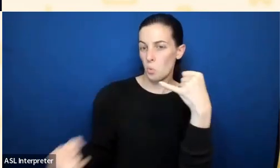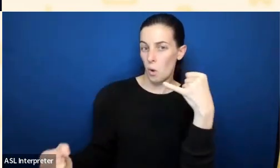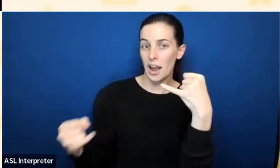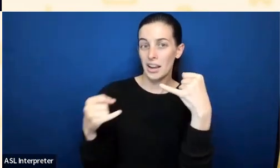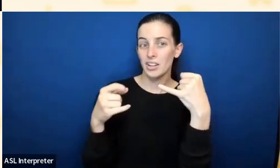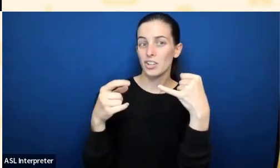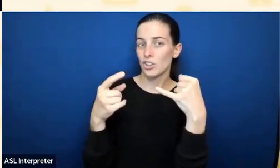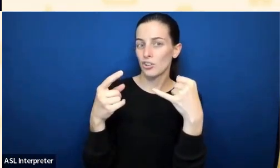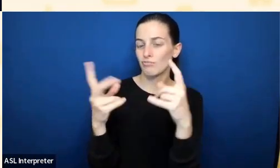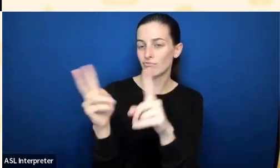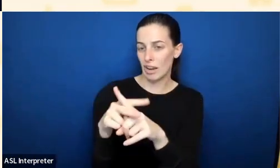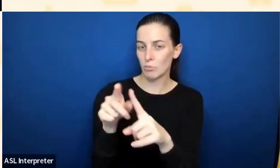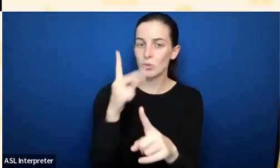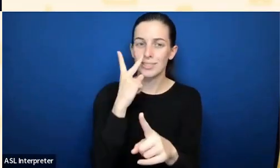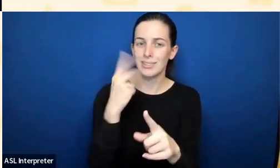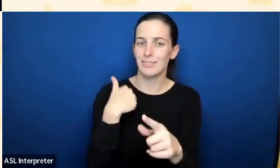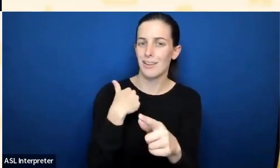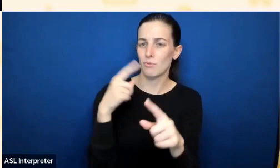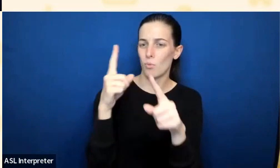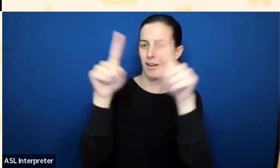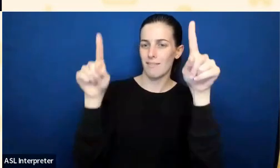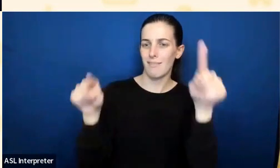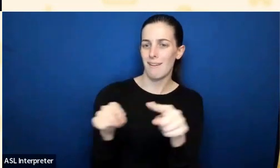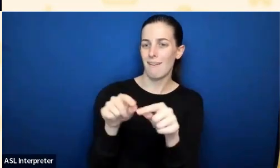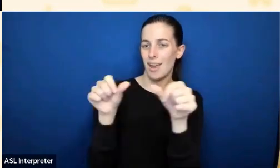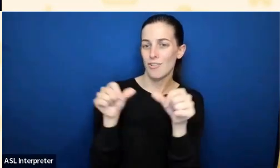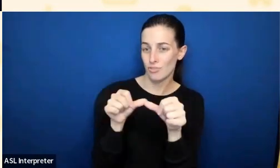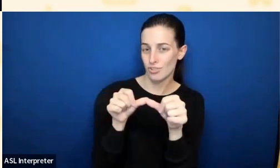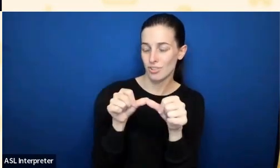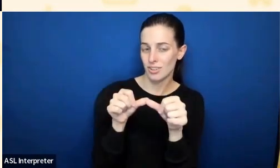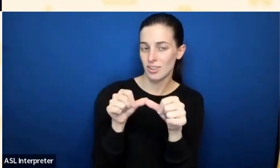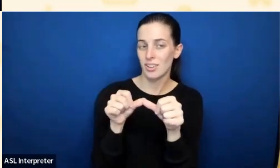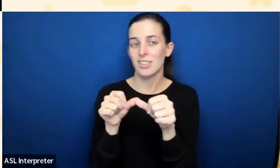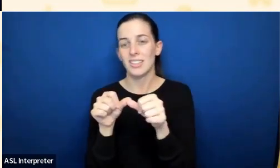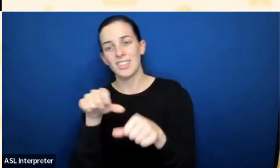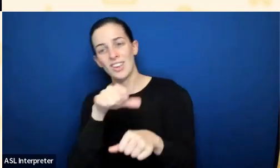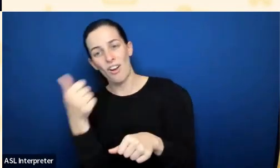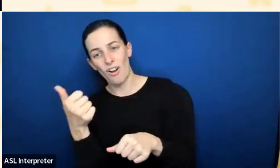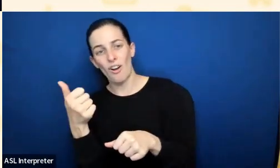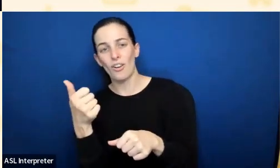Uno es como de una área principal y el otro es de un sitio completo, y se animan en el desplazamiento.